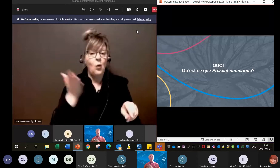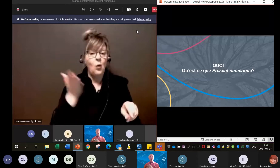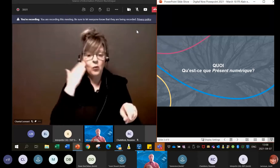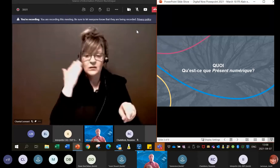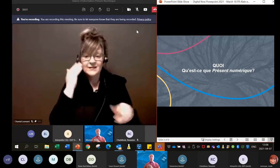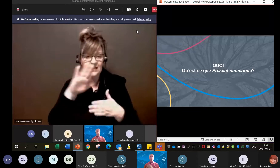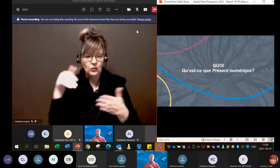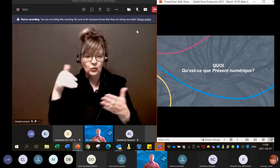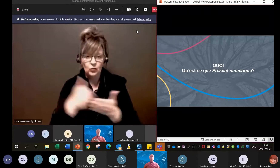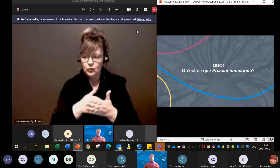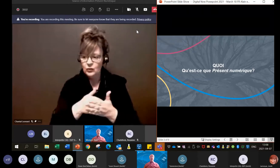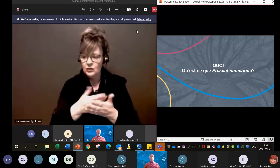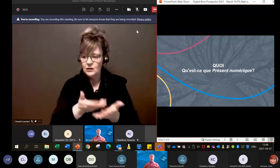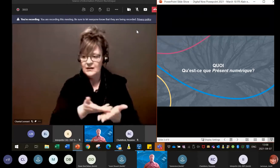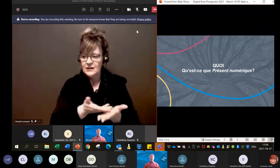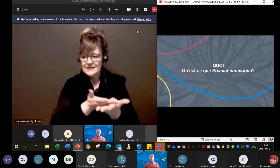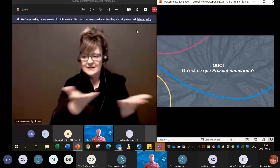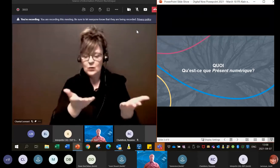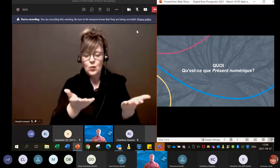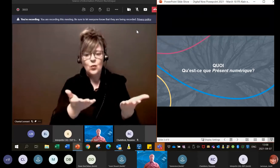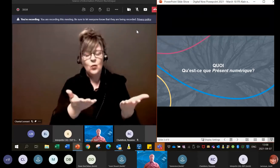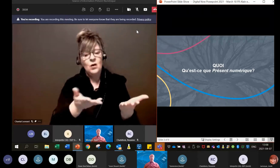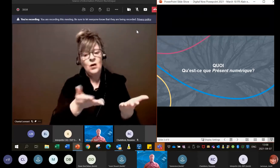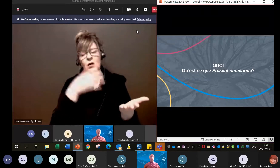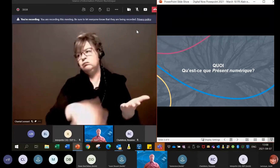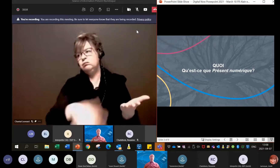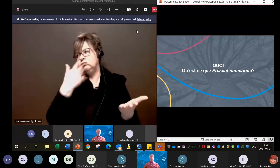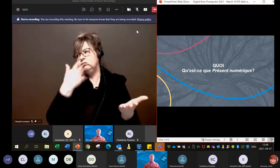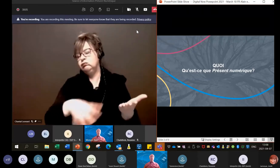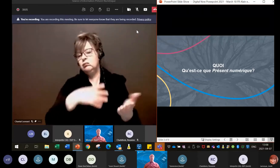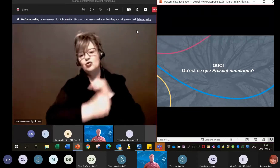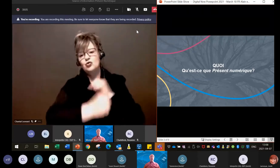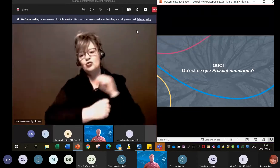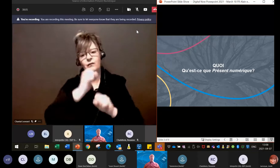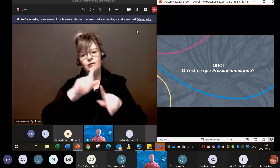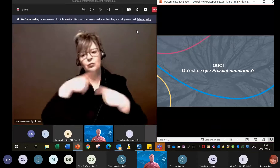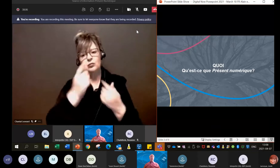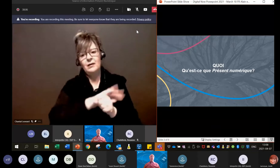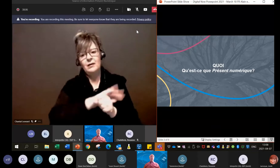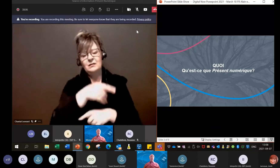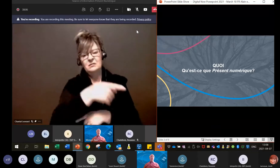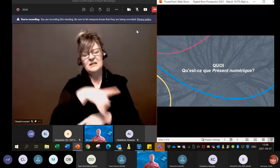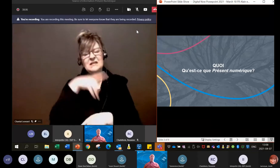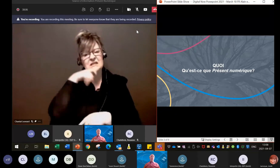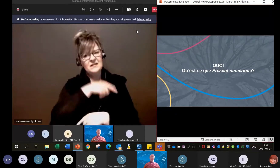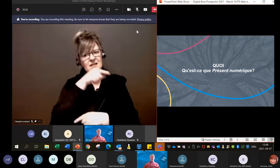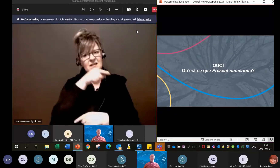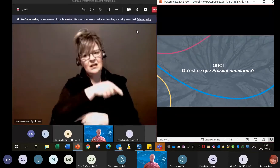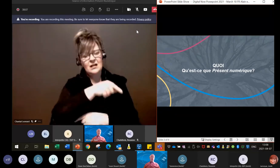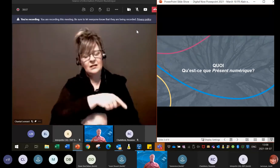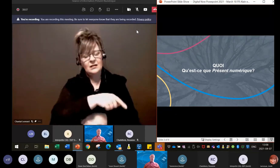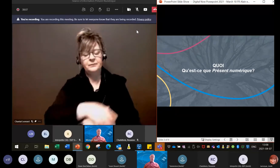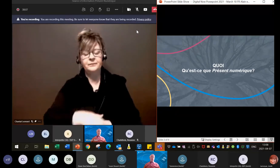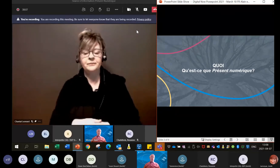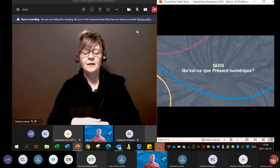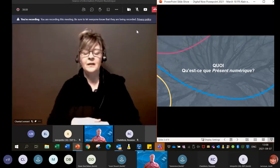sont eux qui ont le plus souffert de cette pandémie. Quelles activités sont